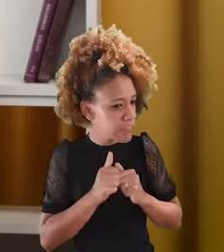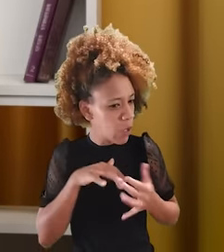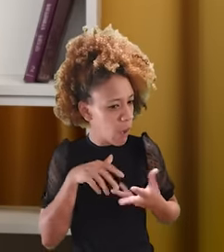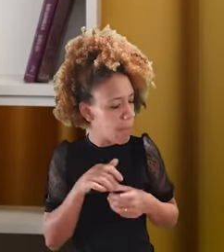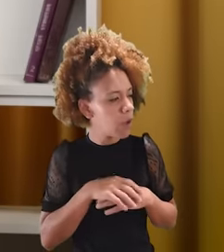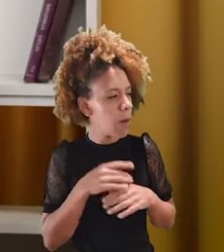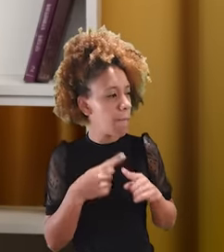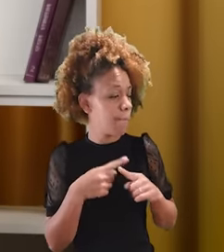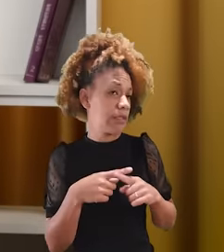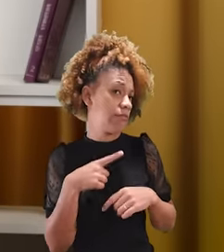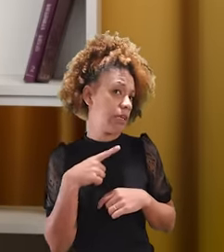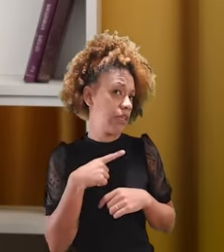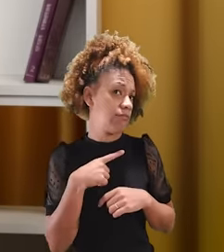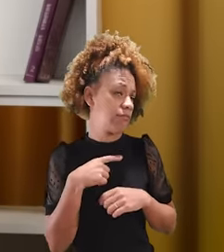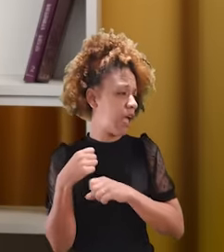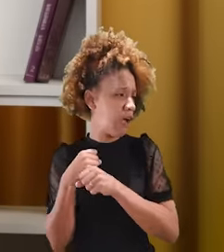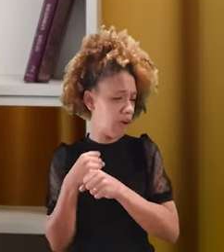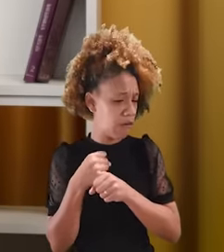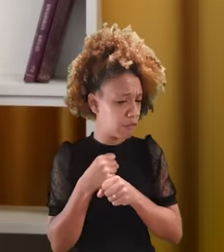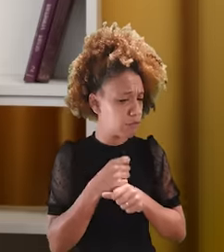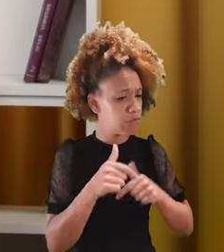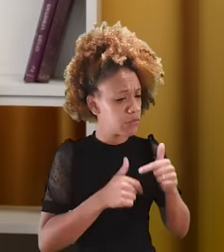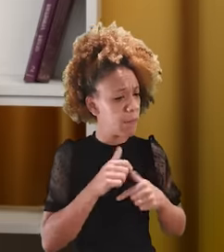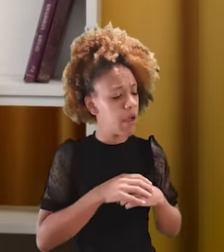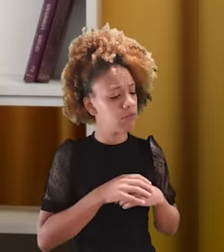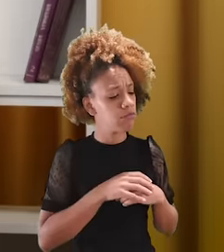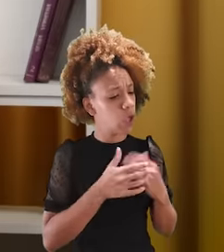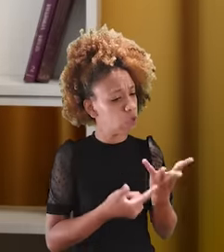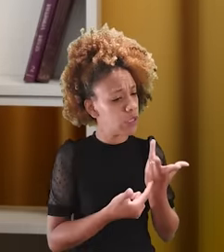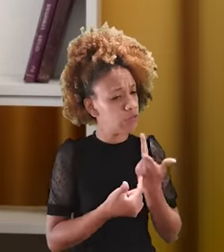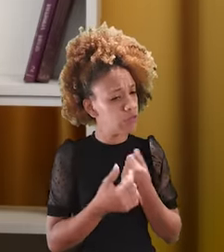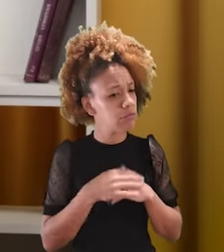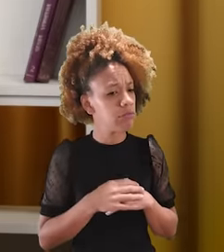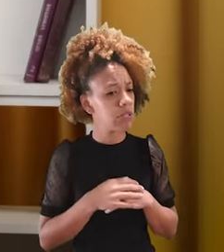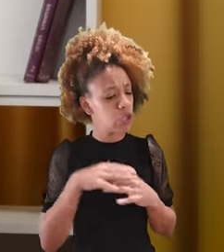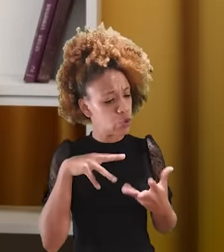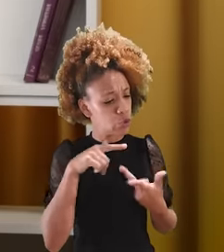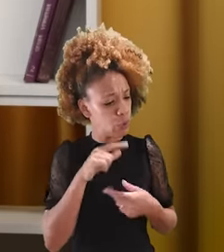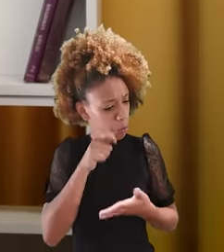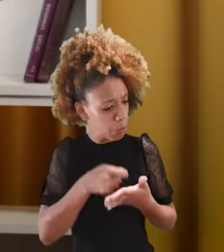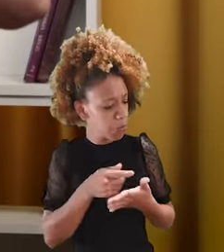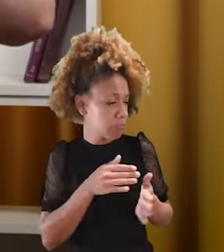porque cara você tem anos de bagagem de um mundo artístico de um mundo dat digamos assim né da da